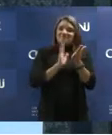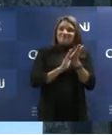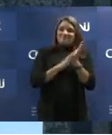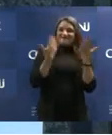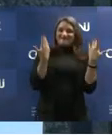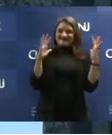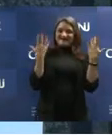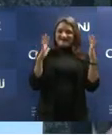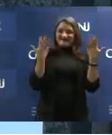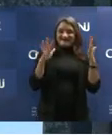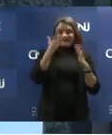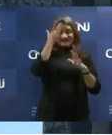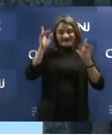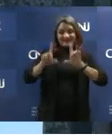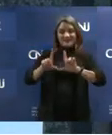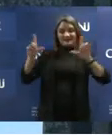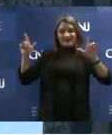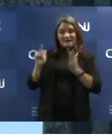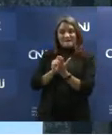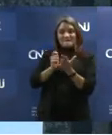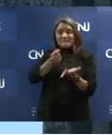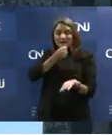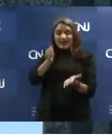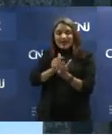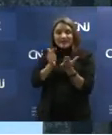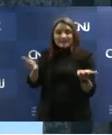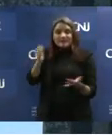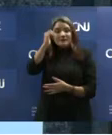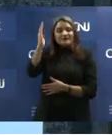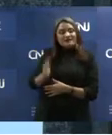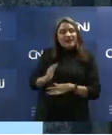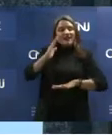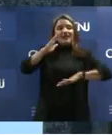e os seus profissionais do jornalismo pelo trabalho sério